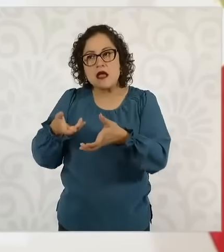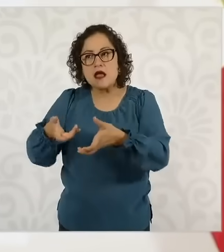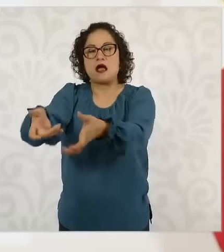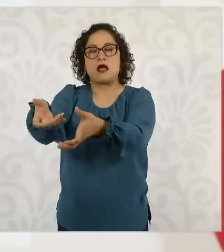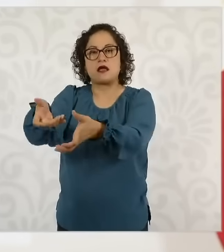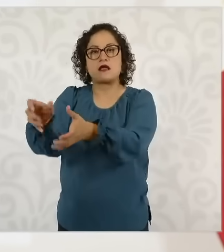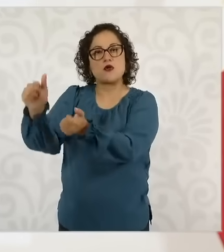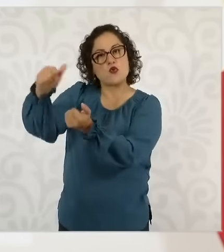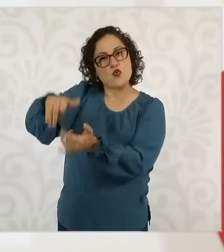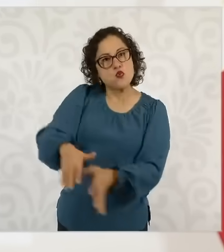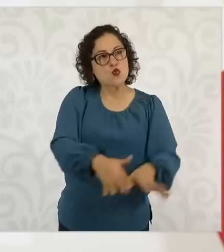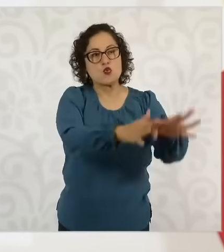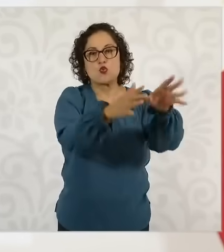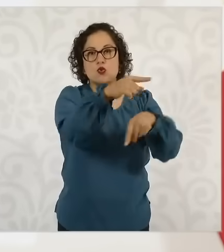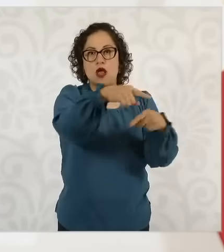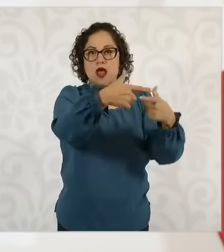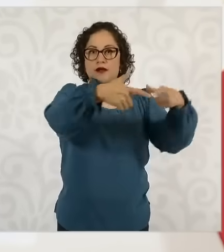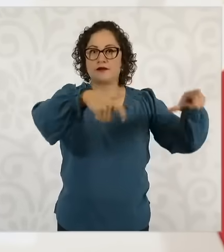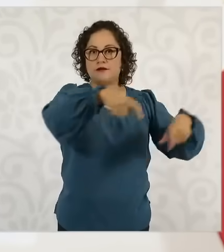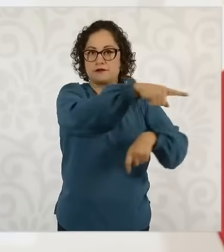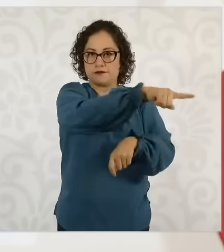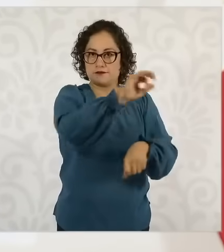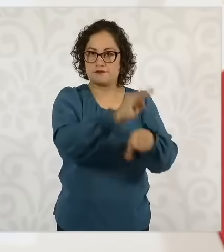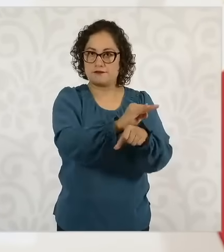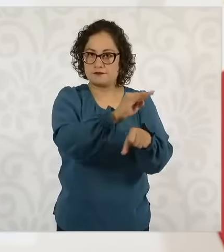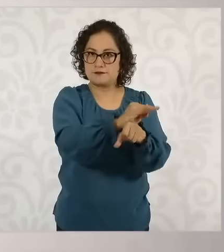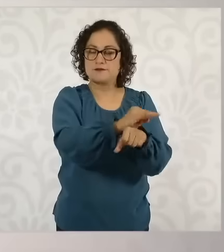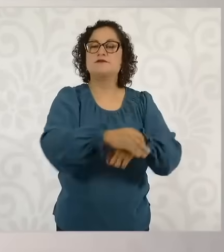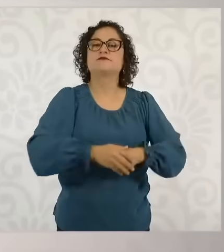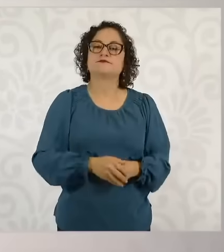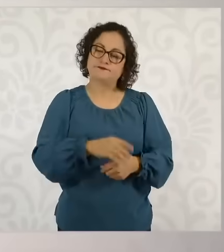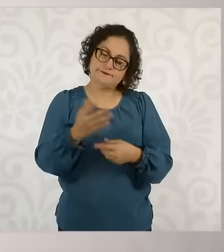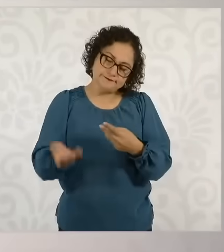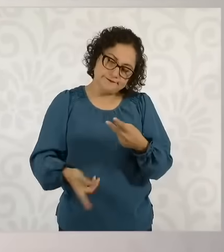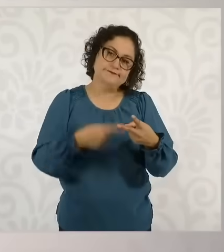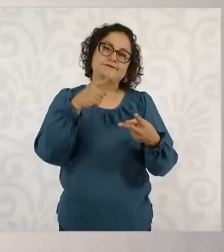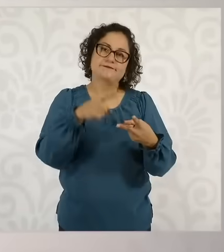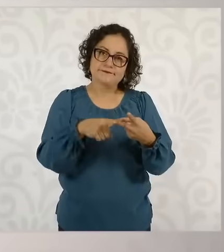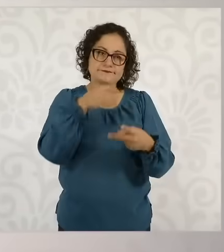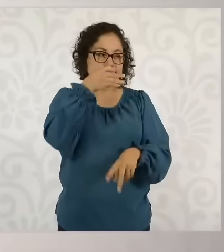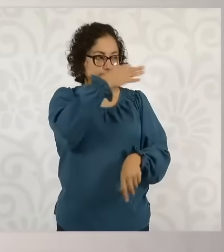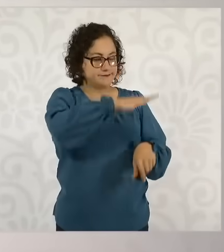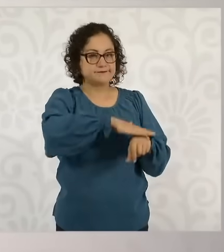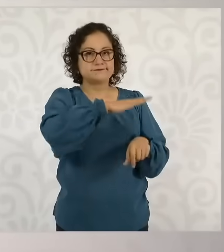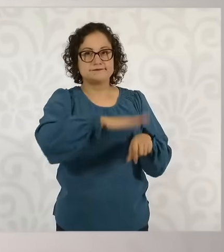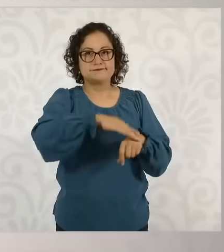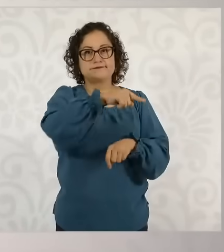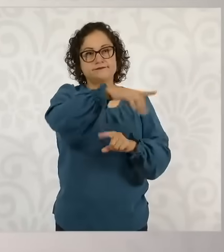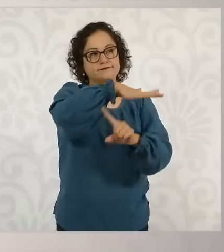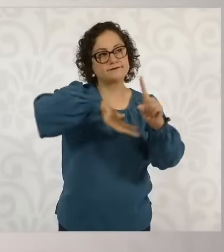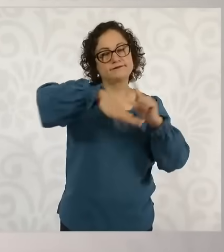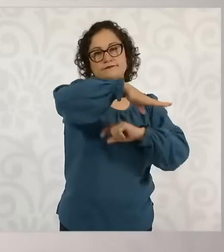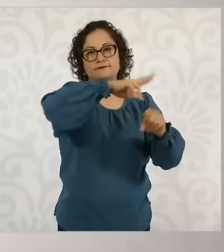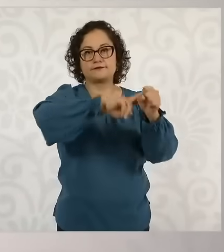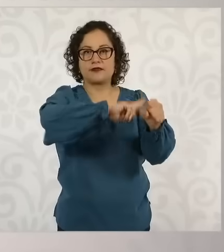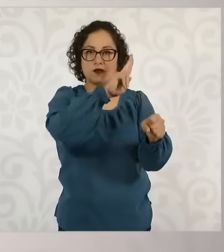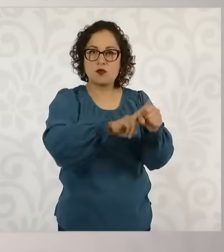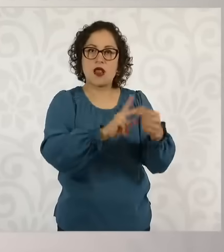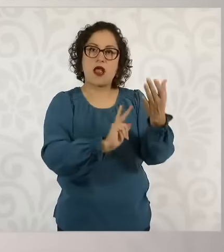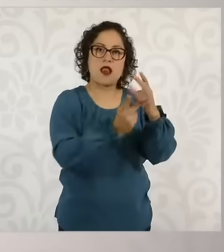el Estado de México. Segundo, un reservorio muy importante de Hábitat y de ecosistemas.